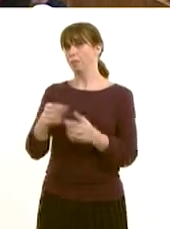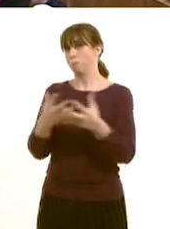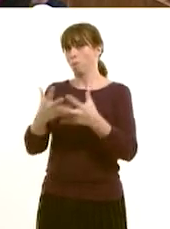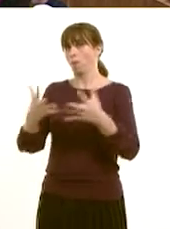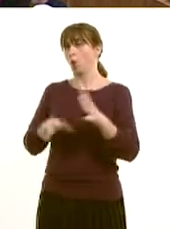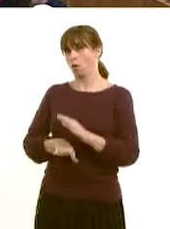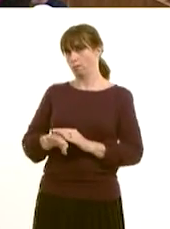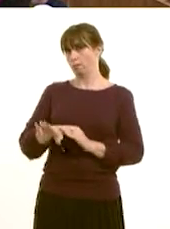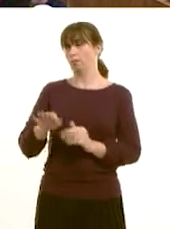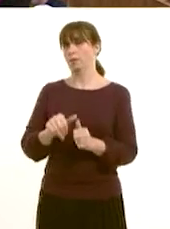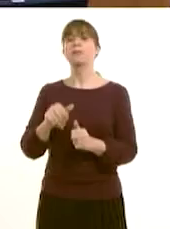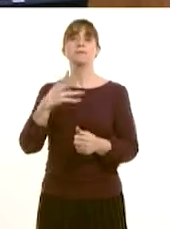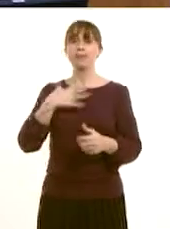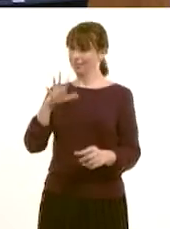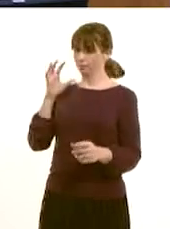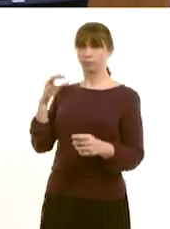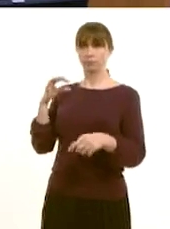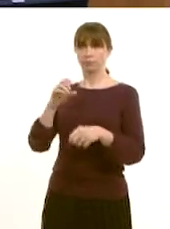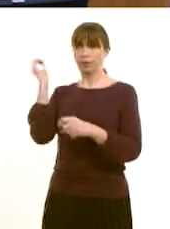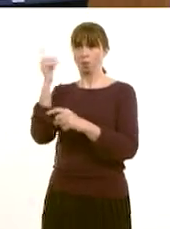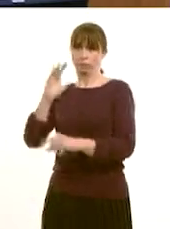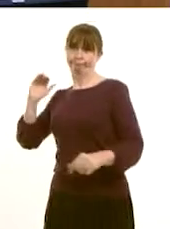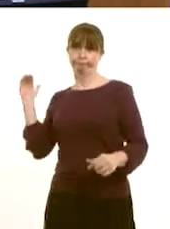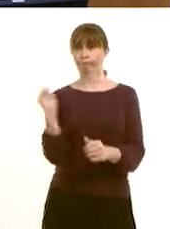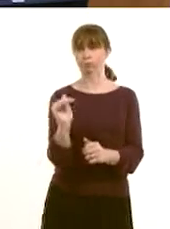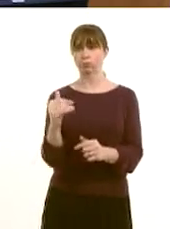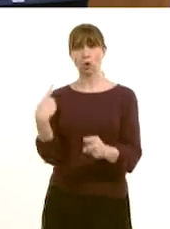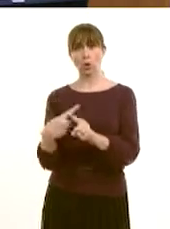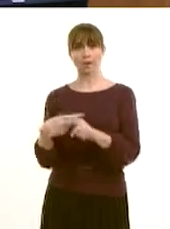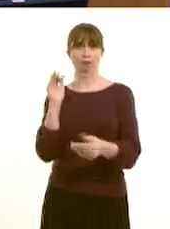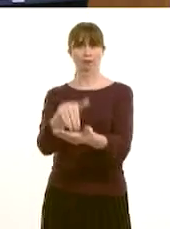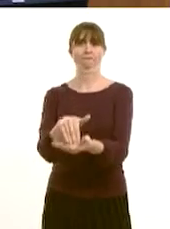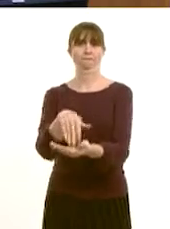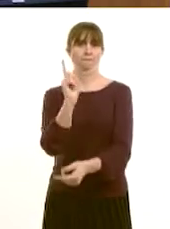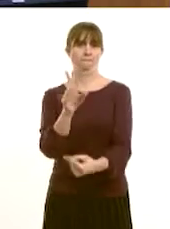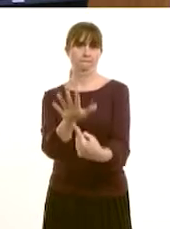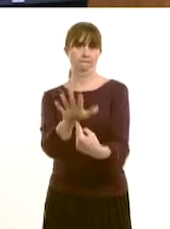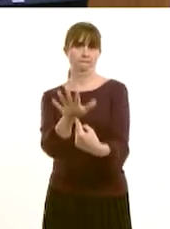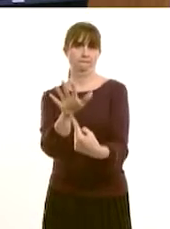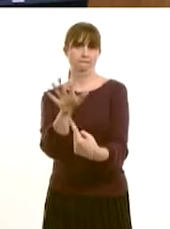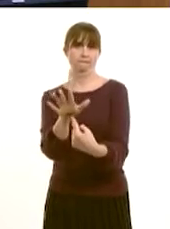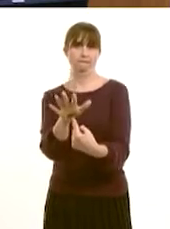yn gallu mynd at y person yn gyflym iawn, a mynd i uned arbennig ynglyn ‚ strÙc i